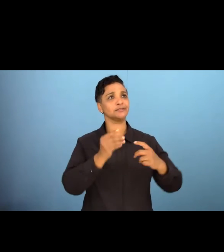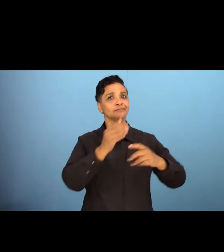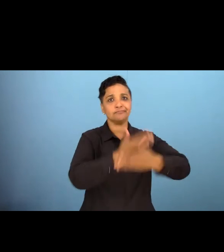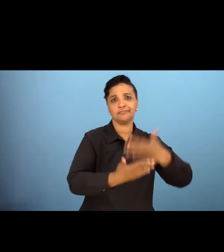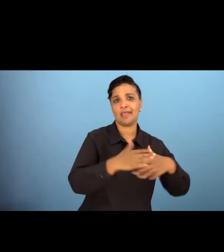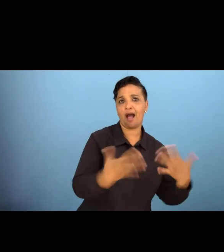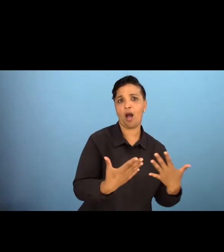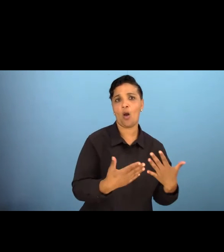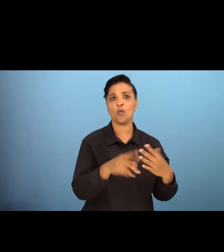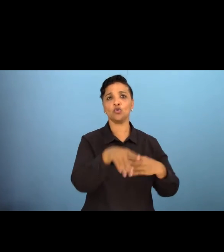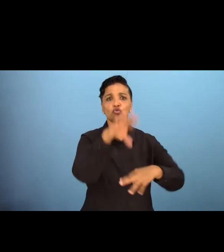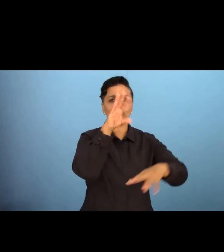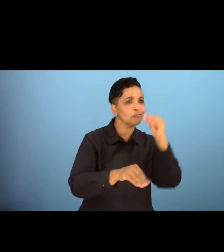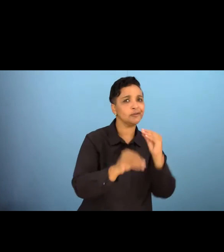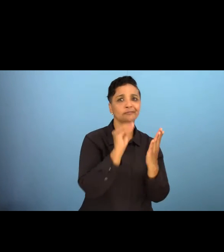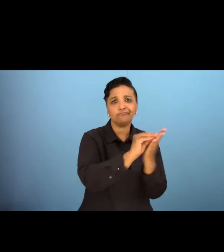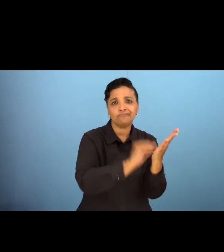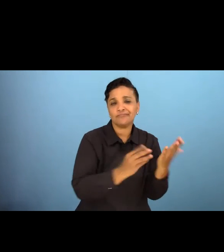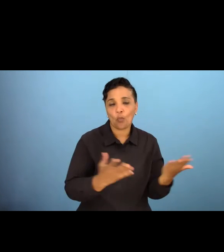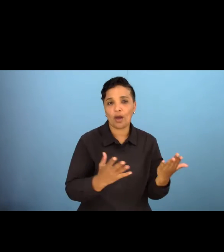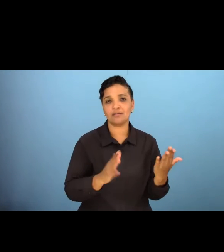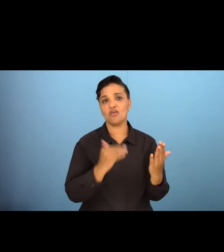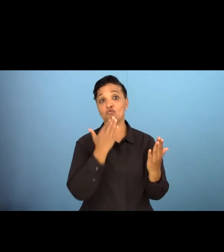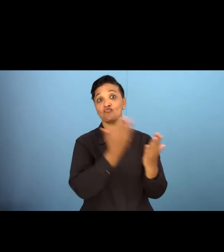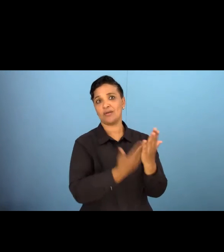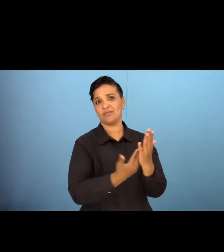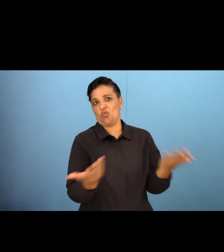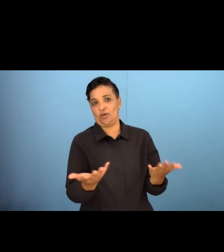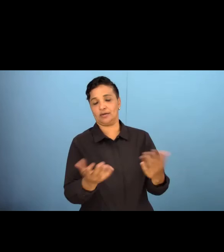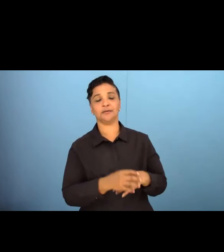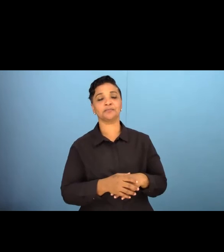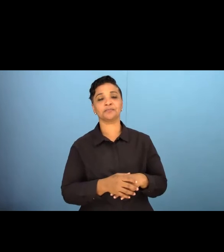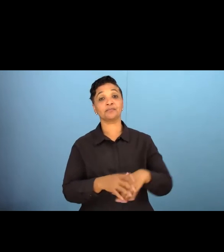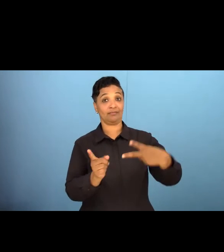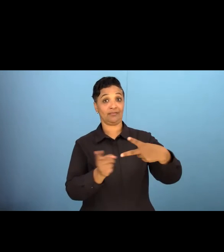cómo fueron sus experiencias, investigadores con discapacidades, qué lecciones